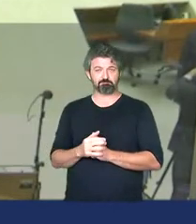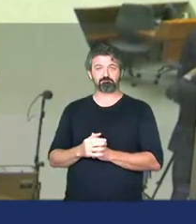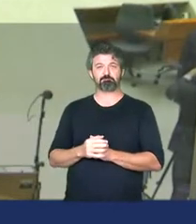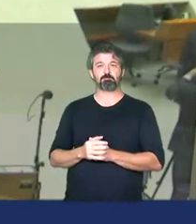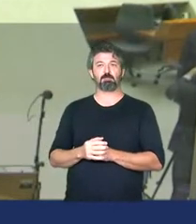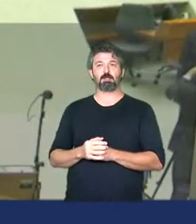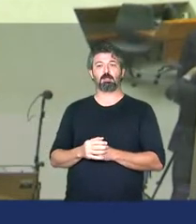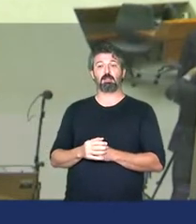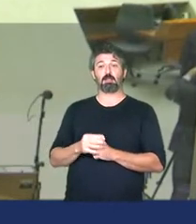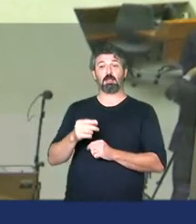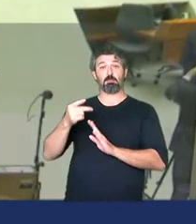CULTURAL... DIRECIONA... 3.8 BILHÕES DE REAIS ESSE PROJETO